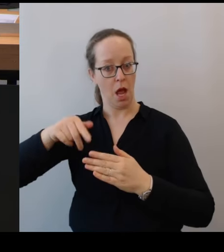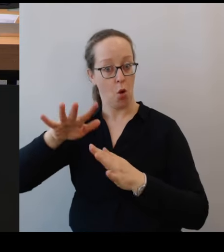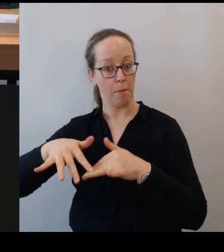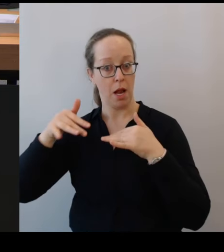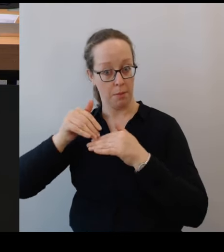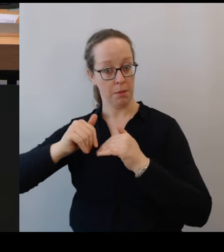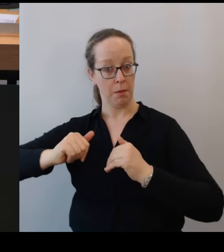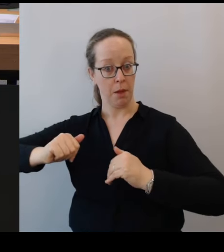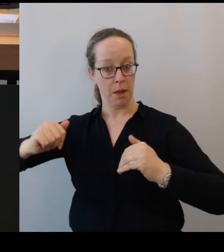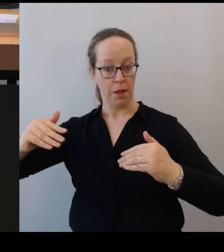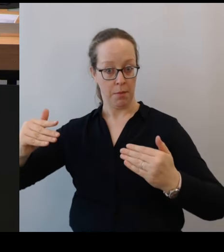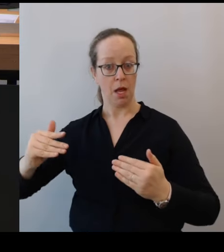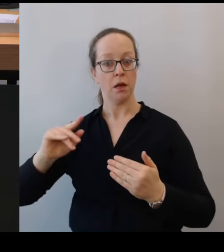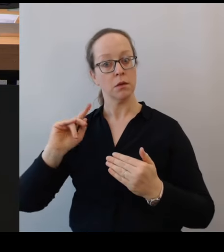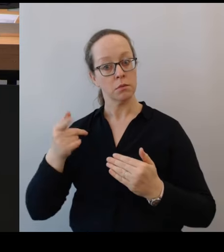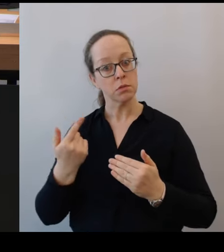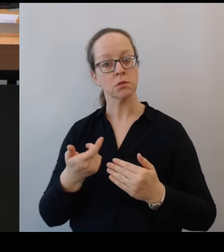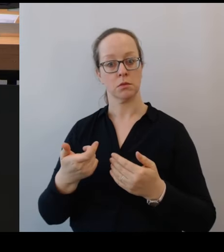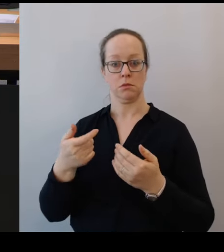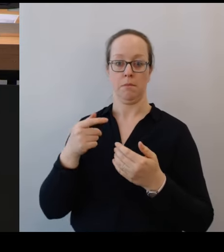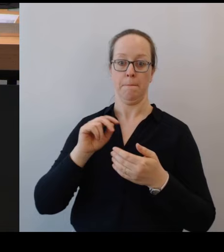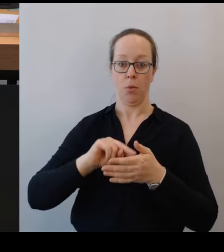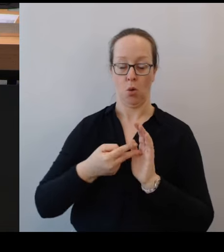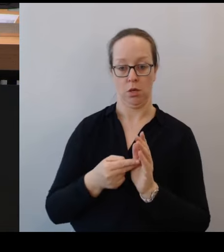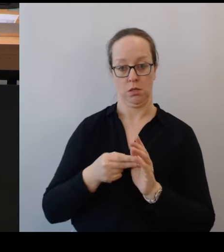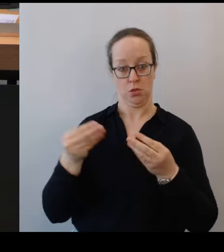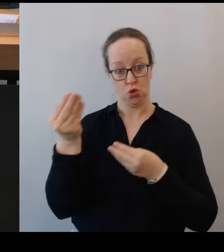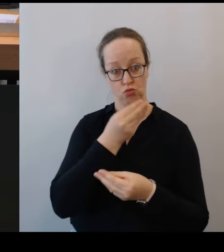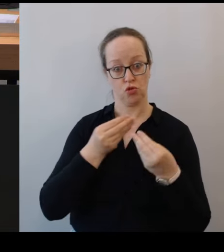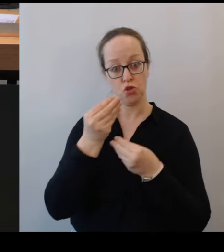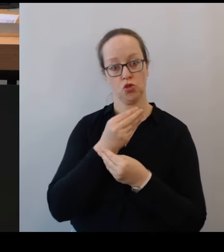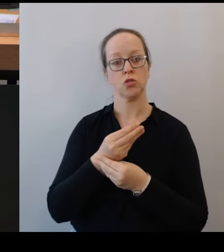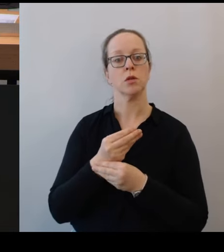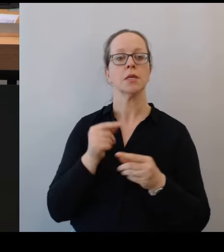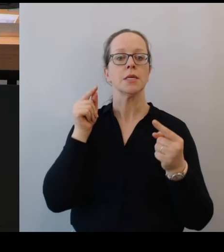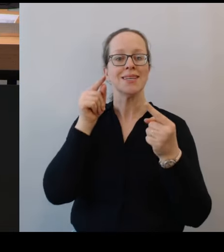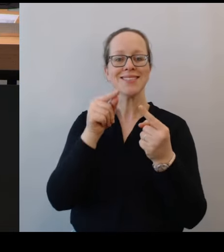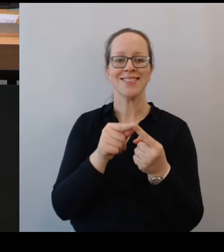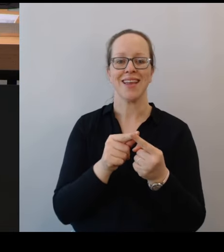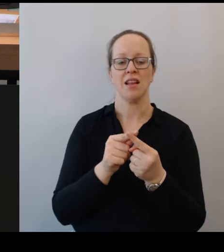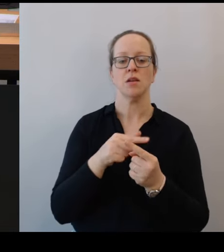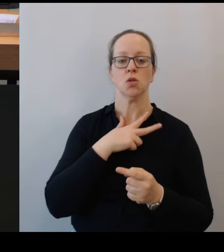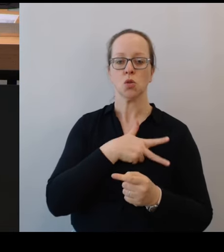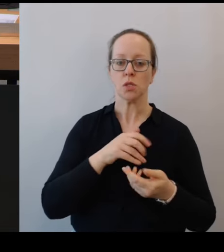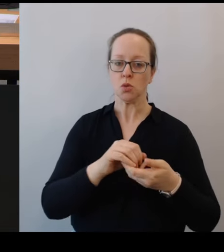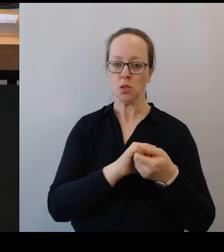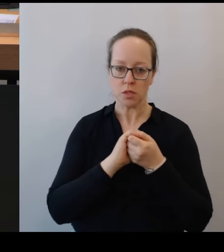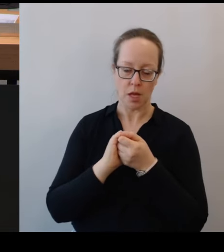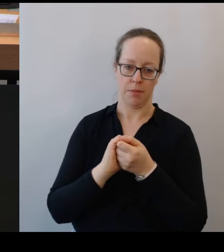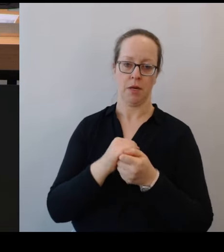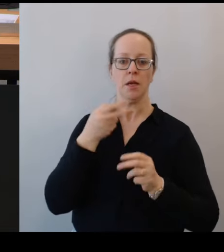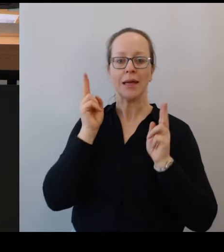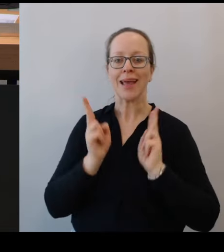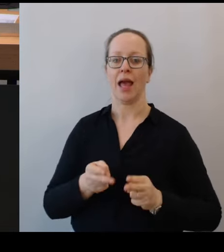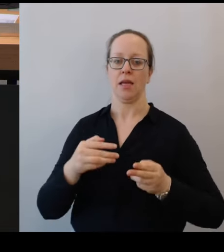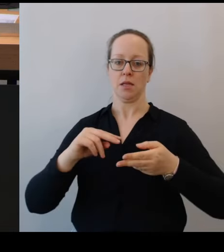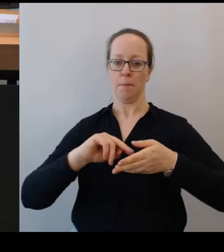sprechen, über eine positive Vision für unsere Gesellschaft. Wir müssen der Gegenentwurf sein zu Hass und Hetze.